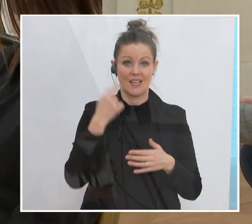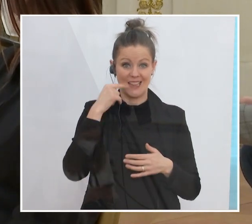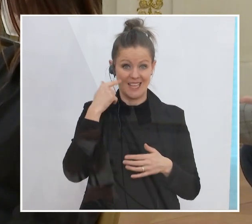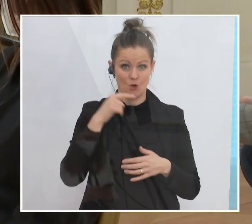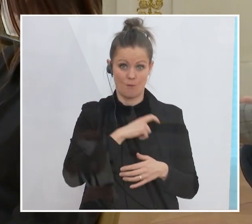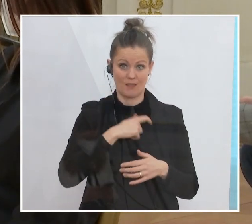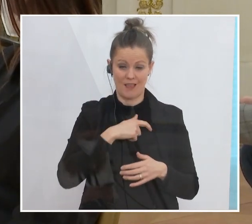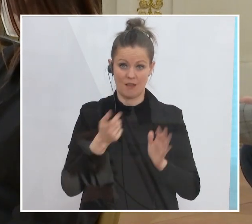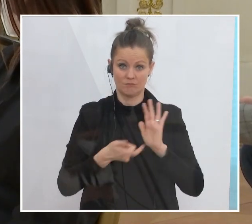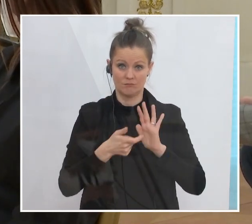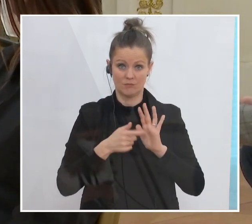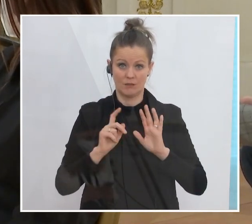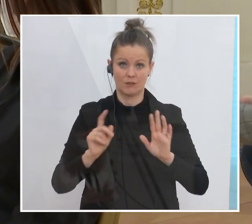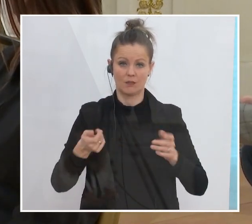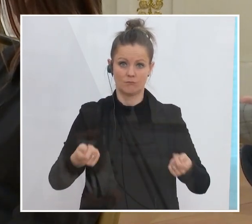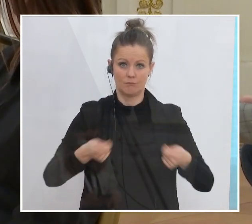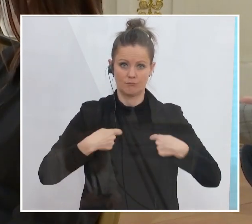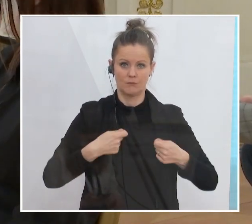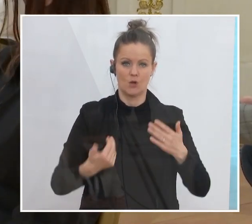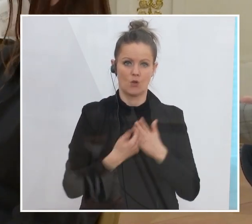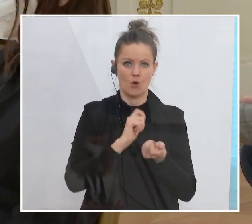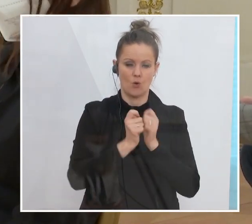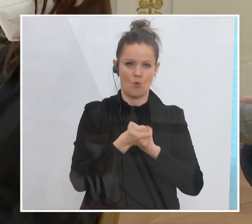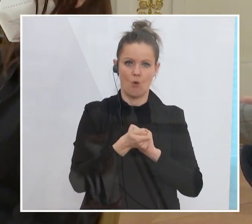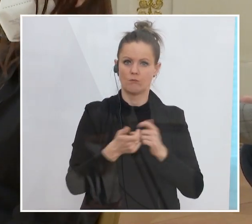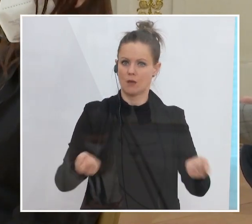dass das zurückgenommen wird, die Novelle. Ist das jetzt irgendwie, wie soll es da jetzt weitergehen